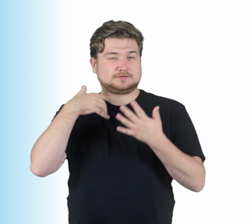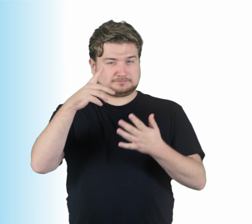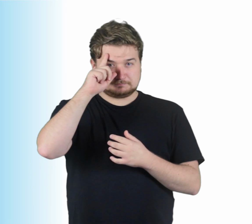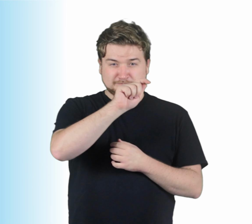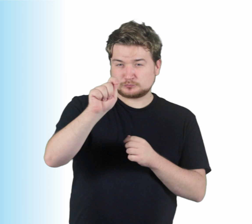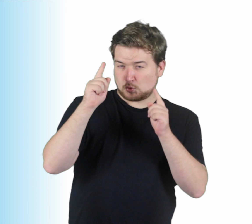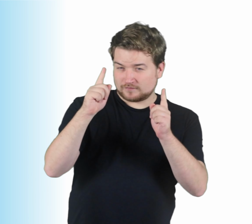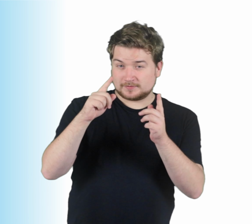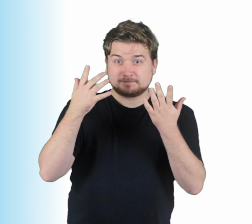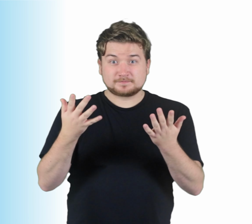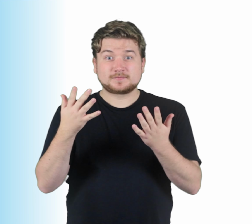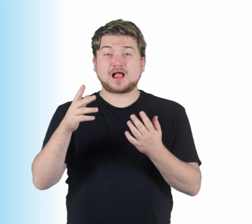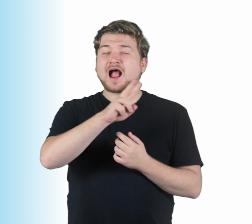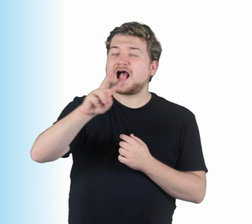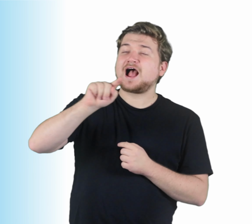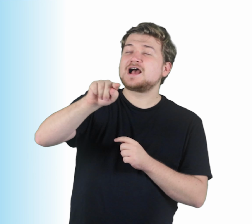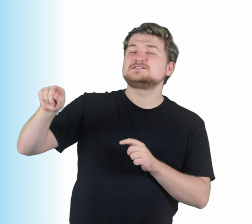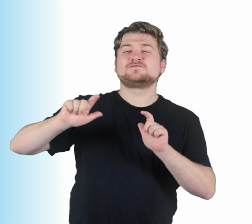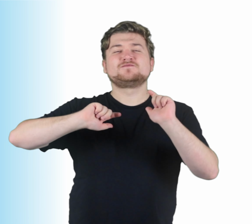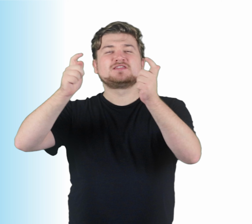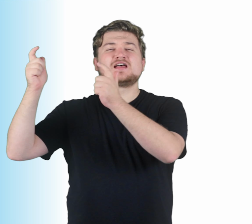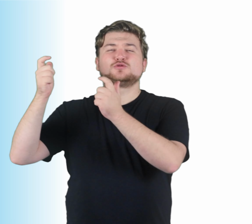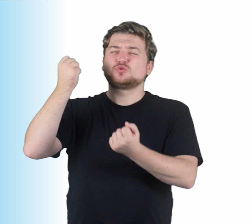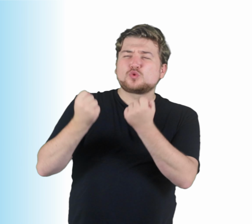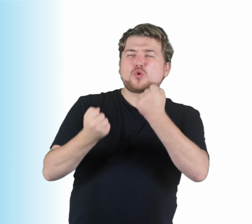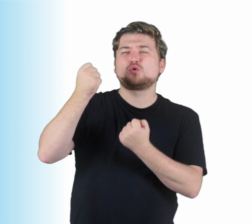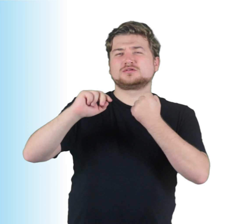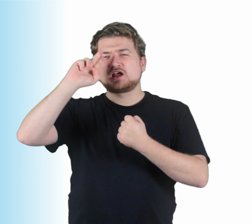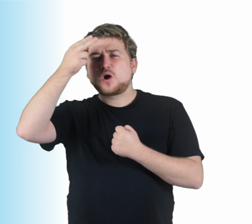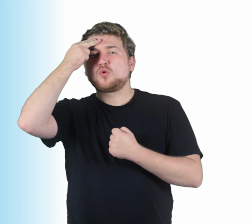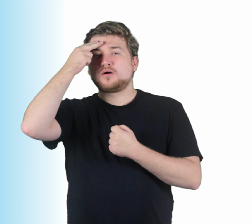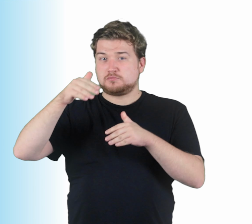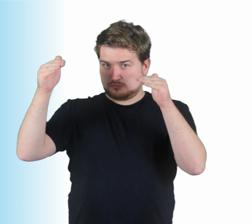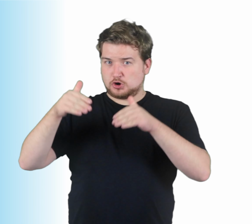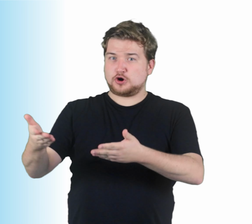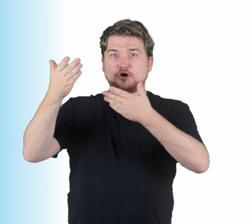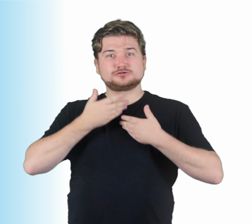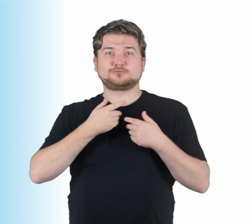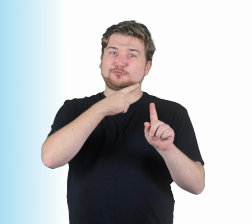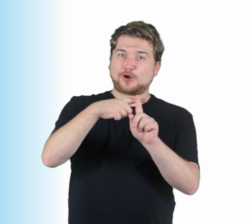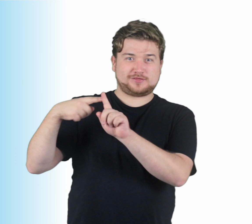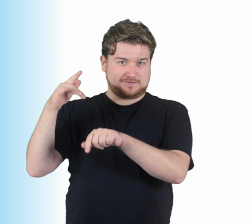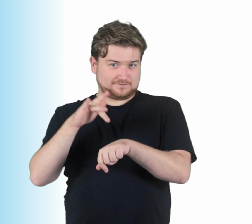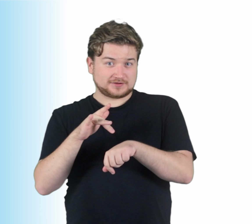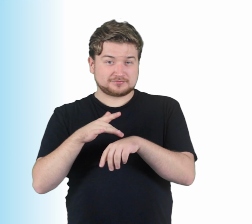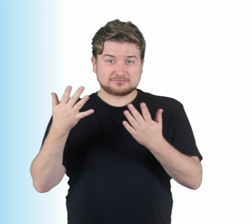Chcemy zwrócić Waszą uwagę na jeszcze jeden element. Każde trudne wydarzenie w życiu, trauma może spowodować też pozytywne następstwa.